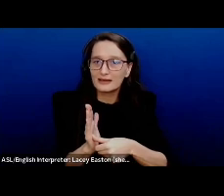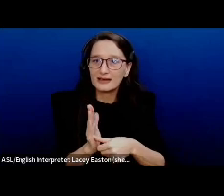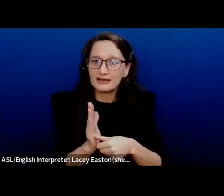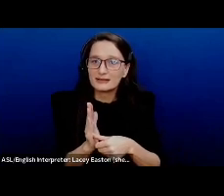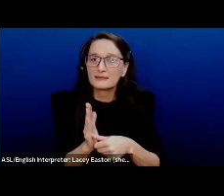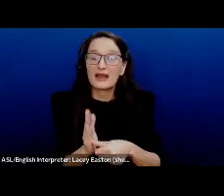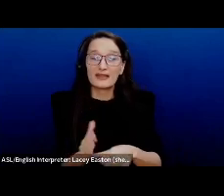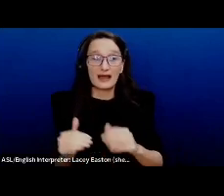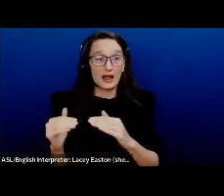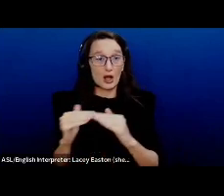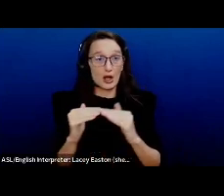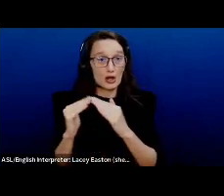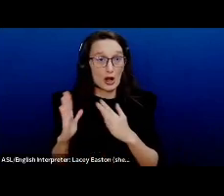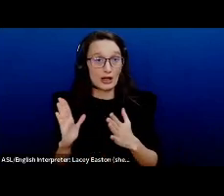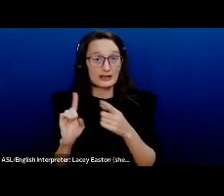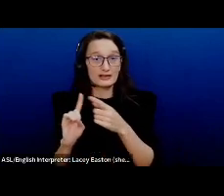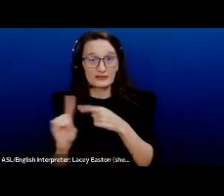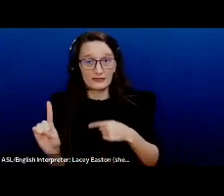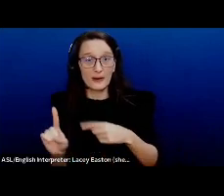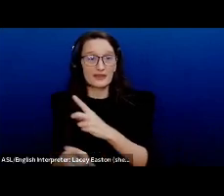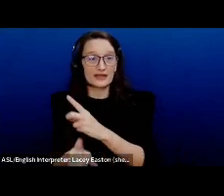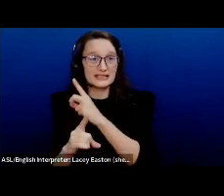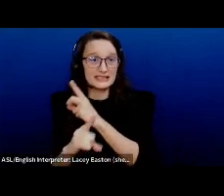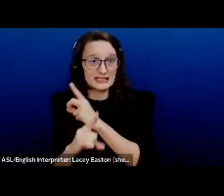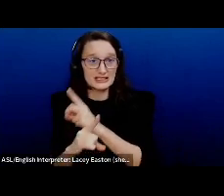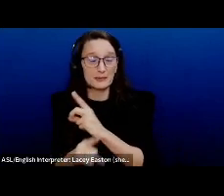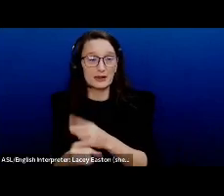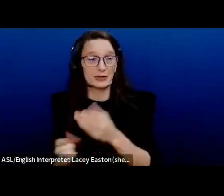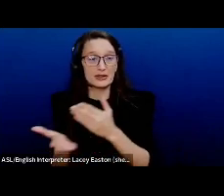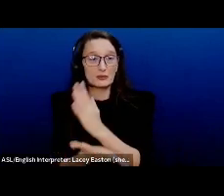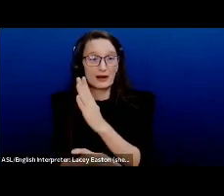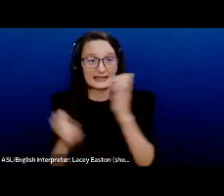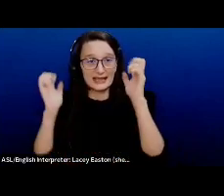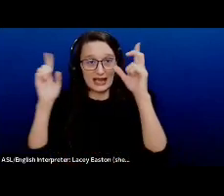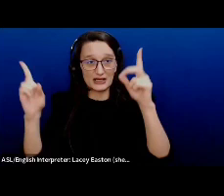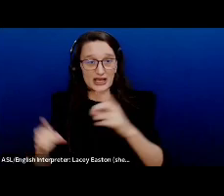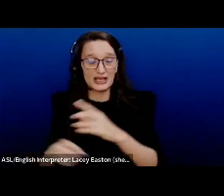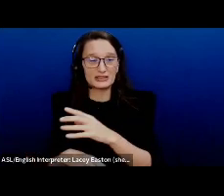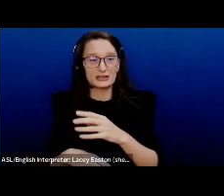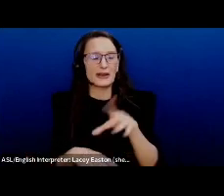Fondo de Educación y Defensa de los Derechos de las Personas con Discapacidad (DREDF), uno de los centros de capacitación e información para padres